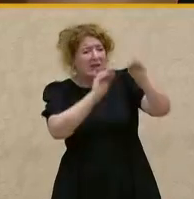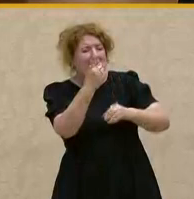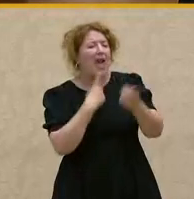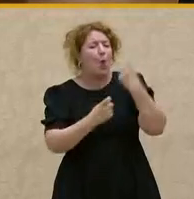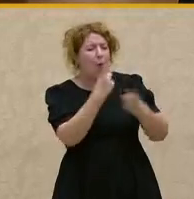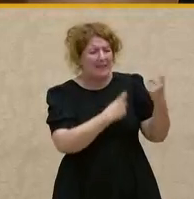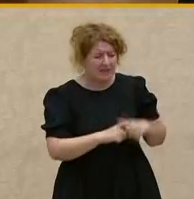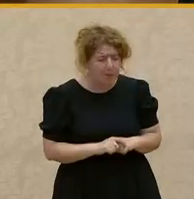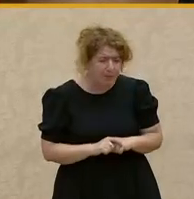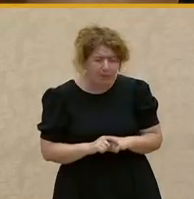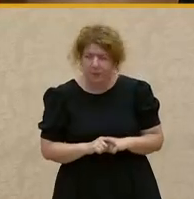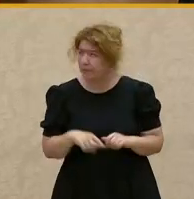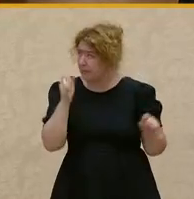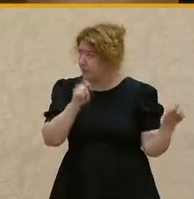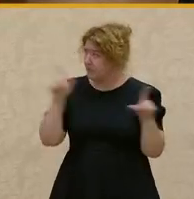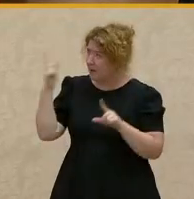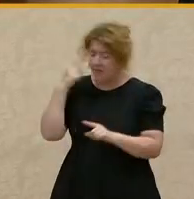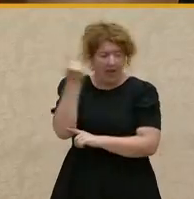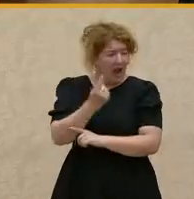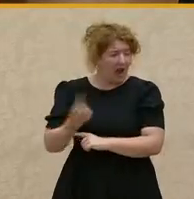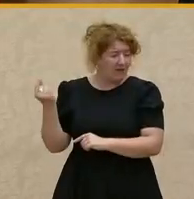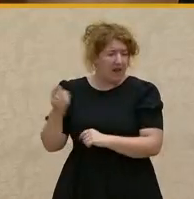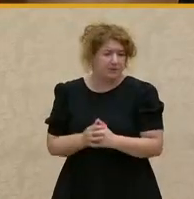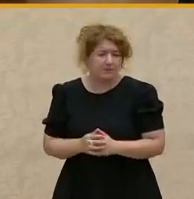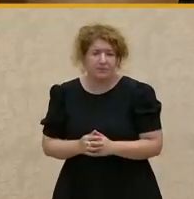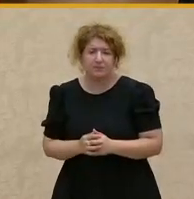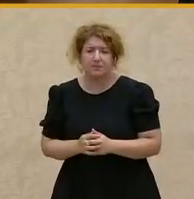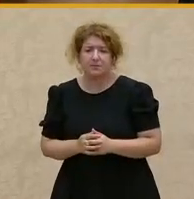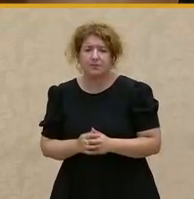Tengo en pantalla, aquí, dos gráficas que muestra, según el censo americano,